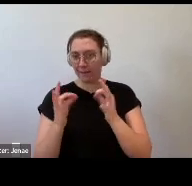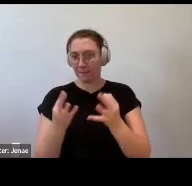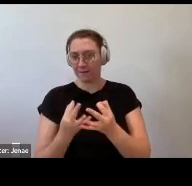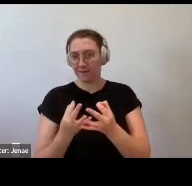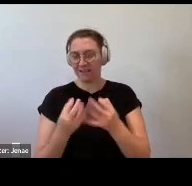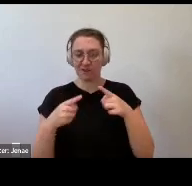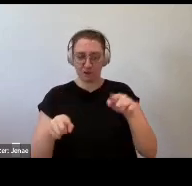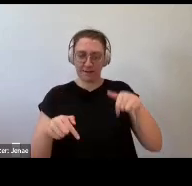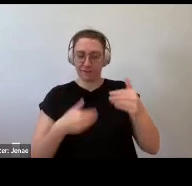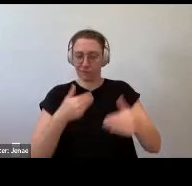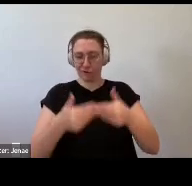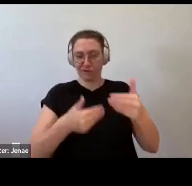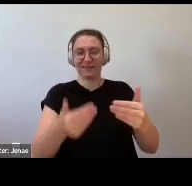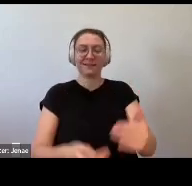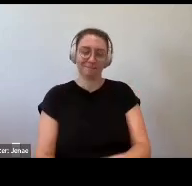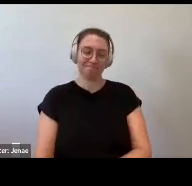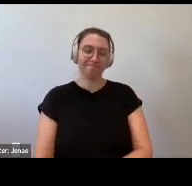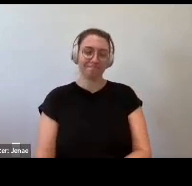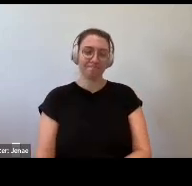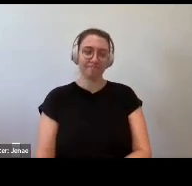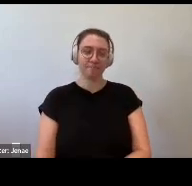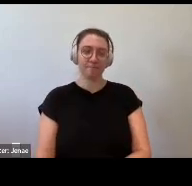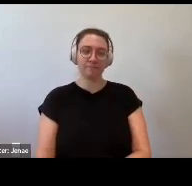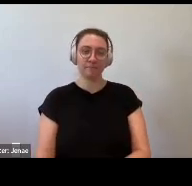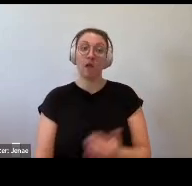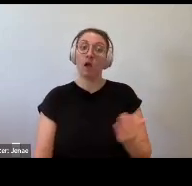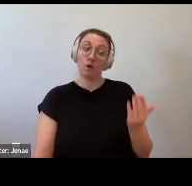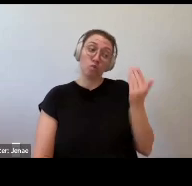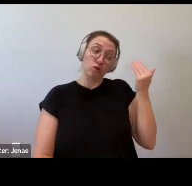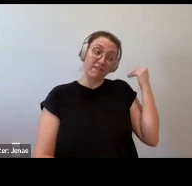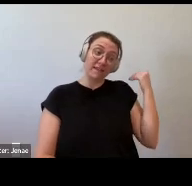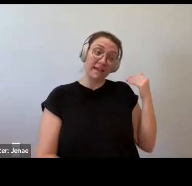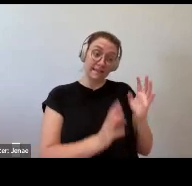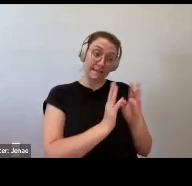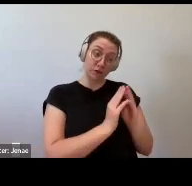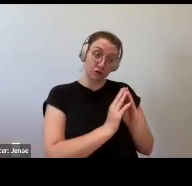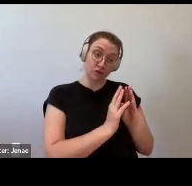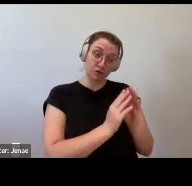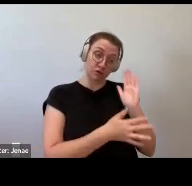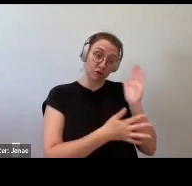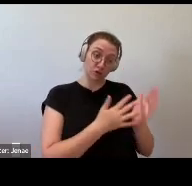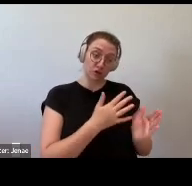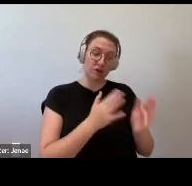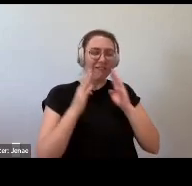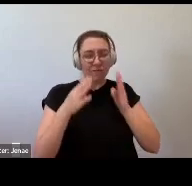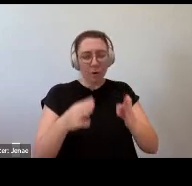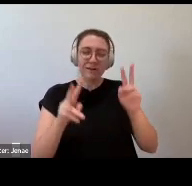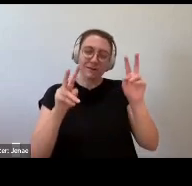este proceso. Como ya saben, nuestras sesiones anteriores se centraron en la